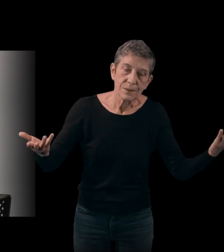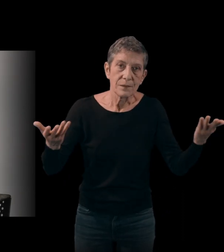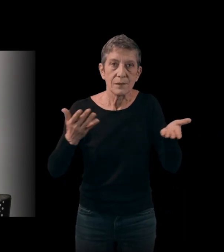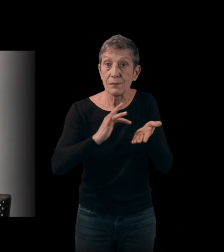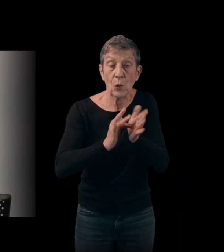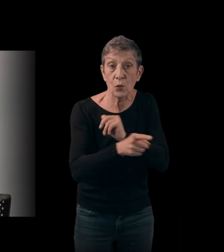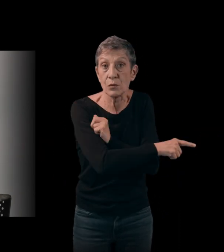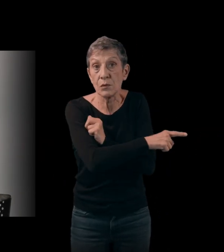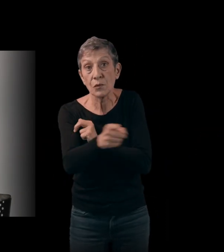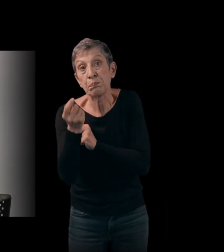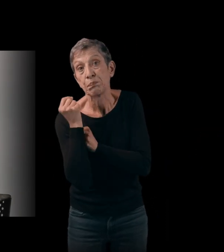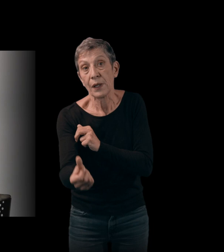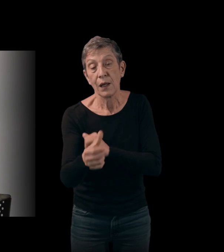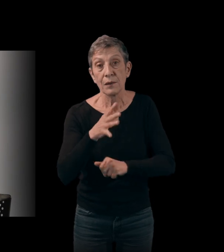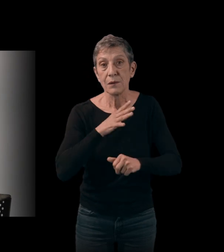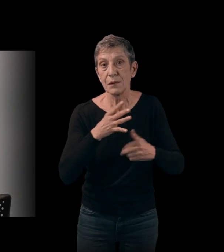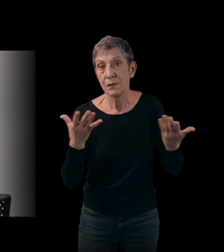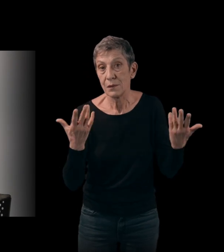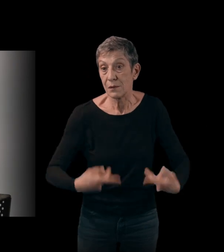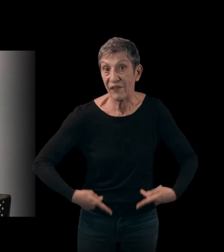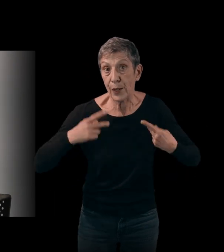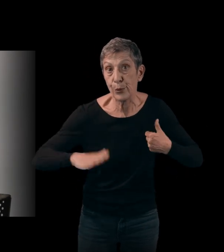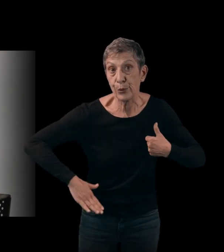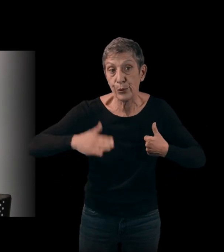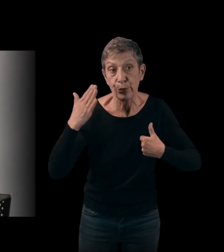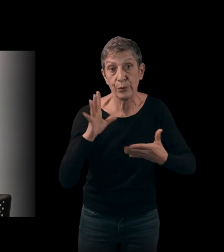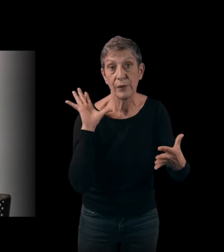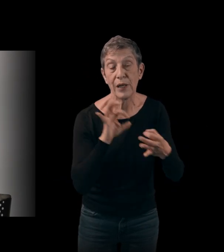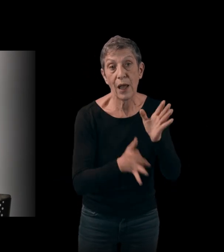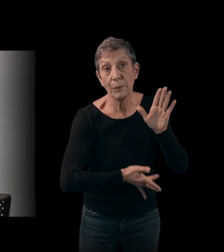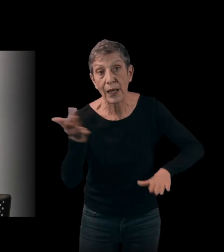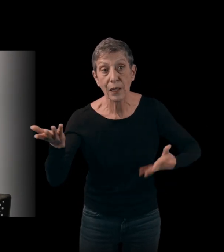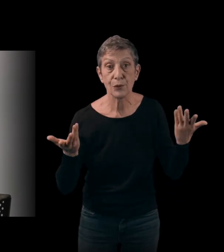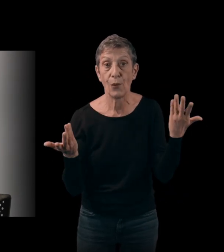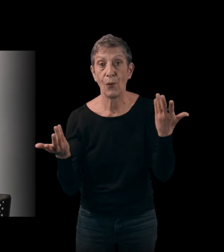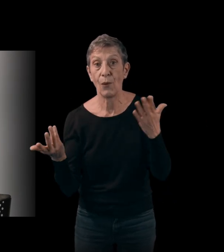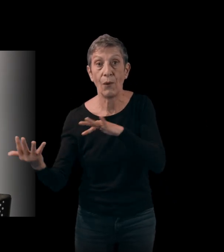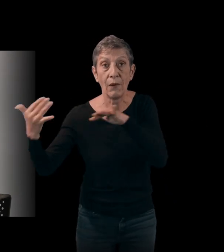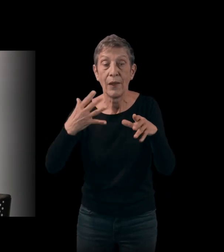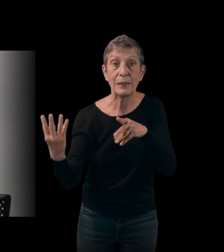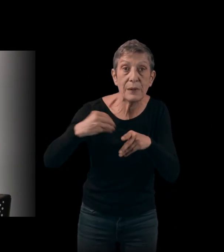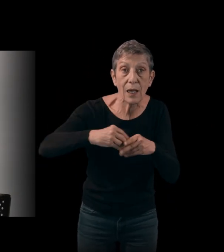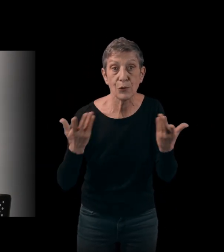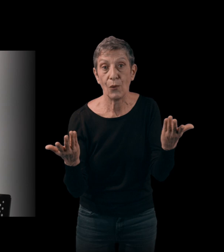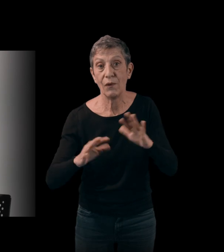tous et toutes une histoire liée à l'émigration, l'immigration et les migrations, les trois choses.